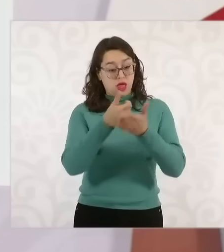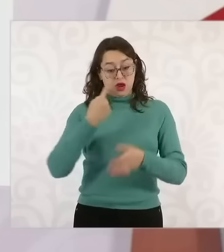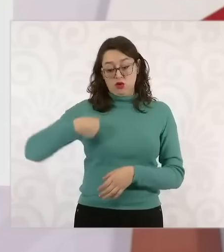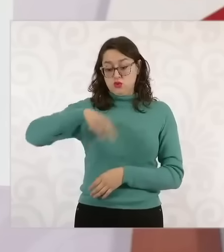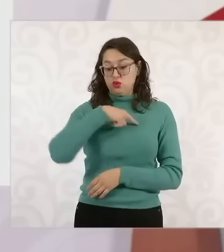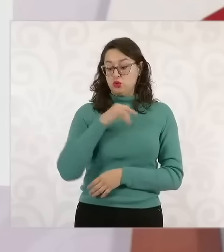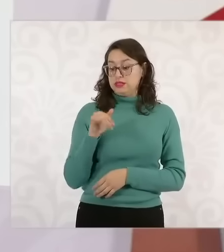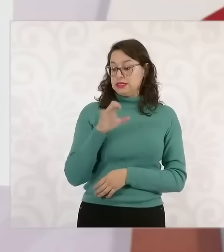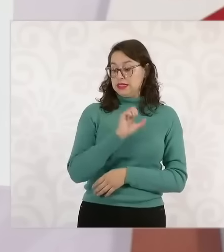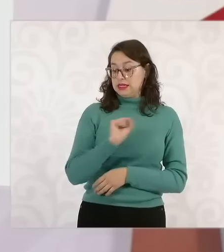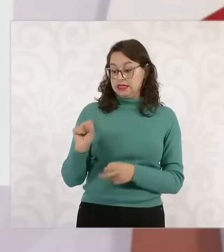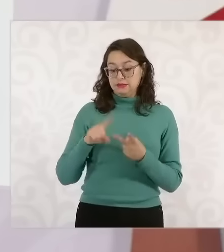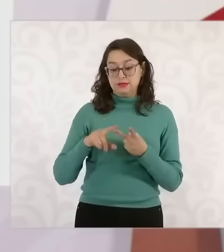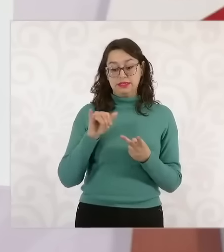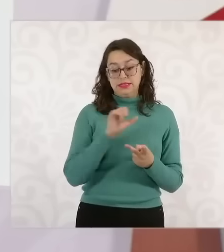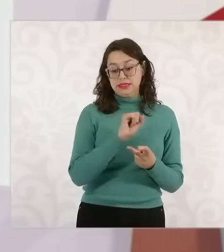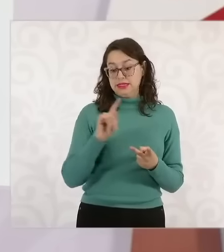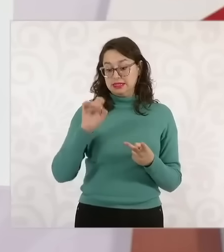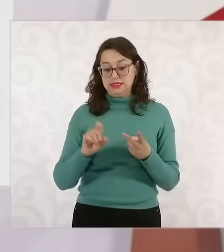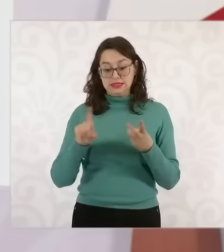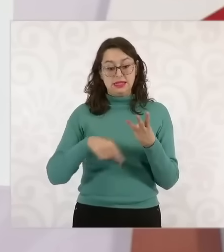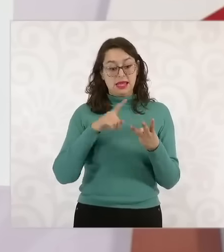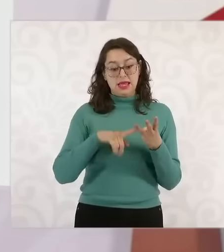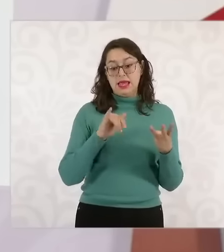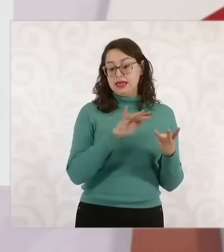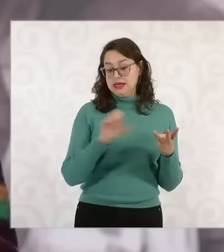es decir, los que estamos del lado del gobierno y que tenemos que garantizarle a todos los